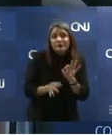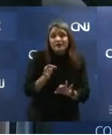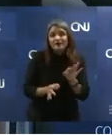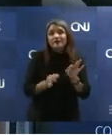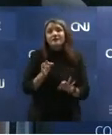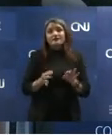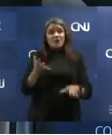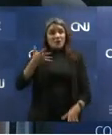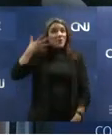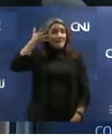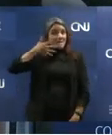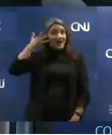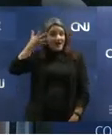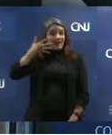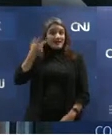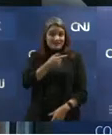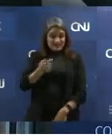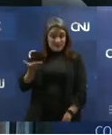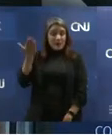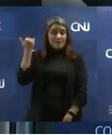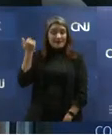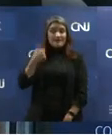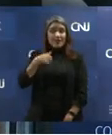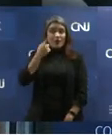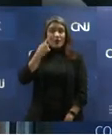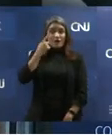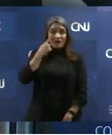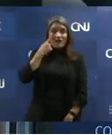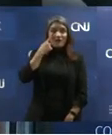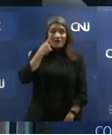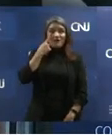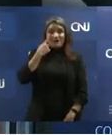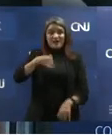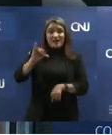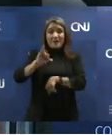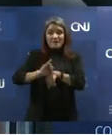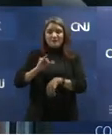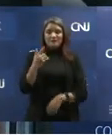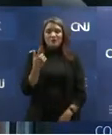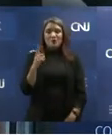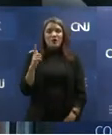semana passada, em Goiânia, na última sessão que eu estive aqui. E a segurança jurídica deve nortear